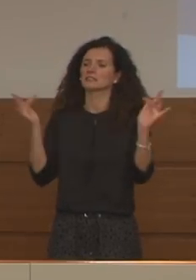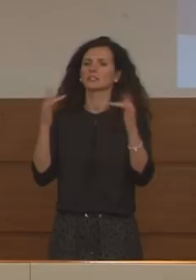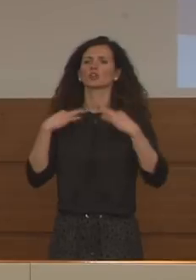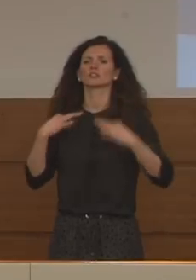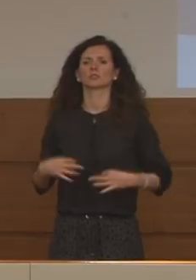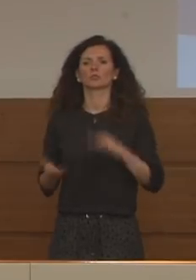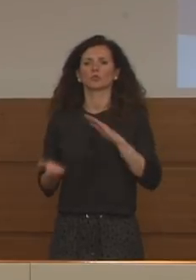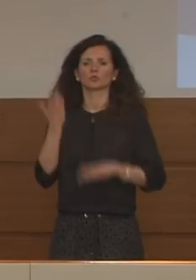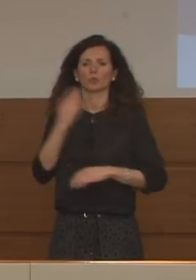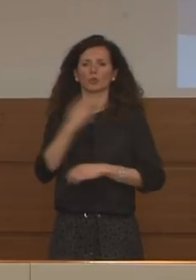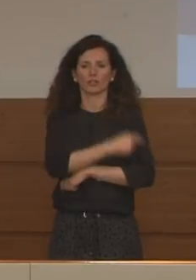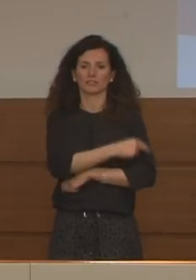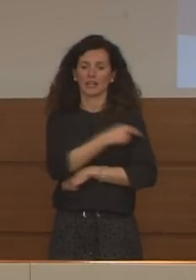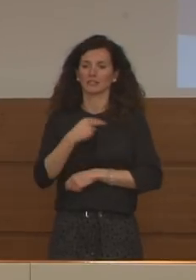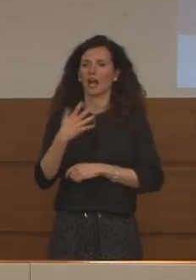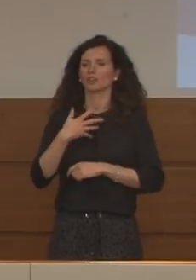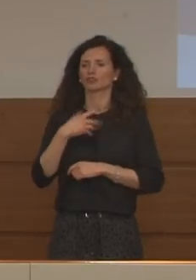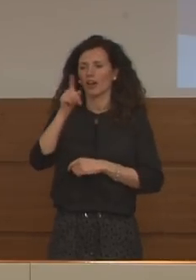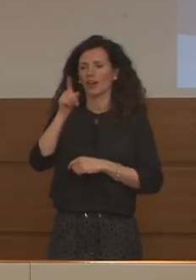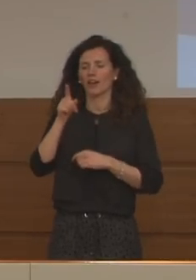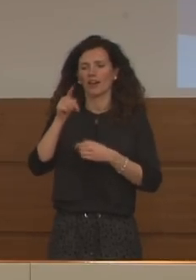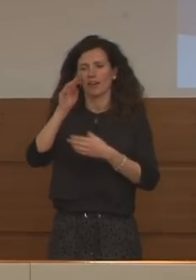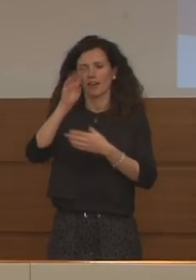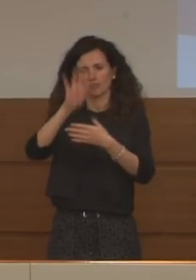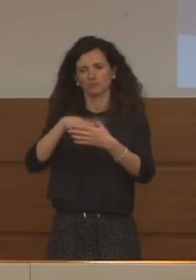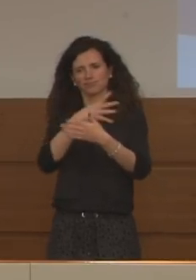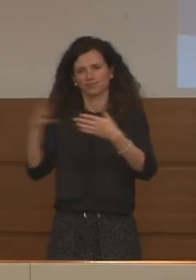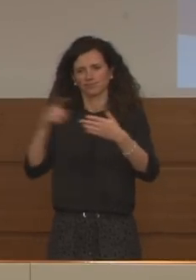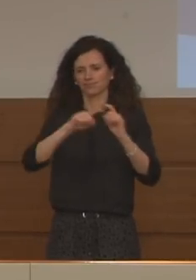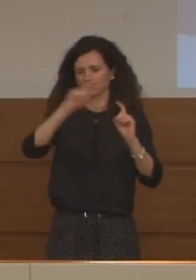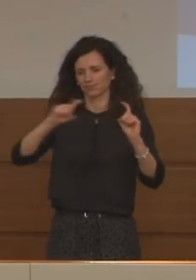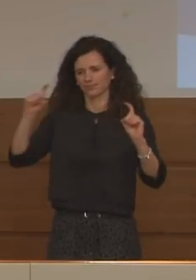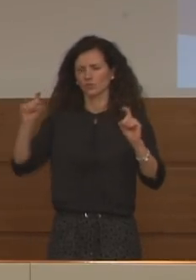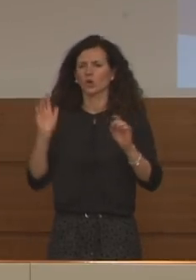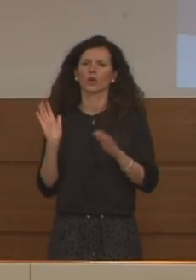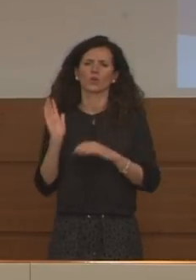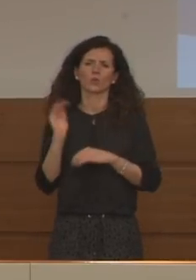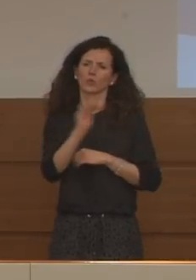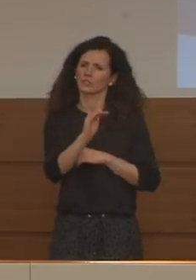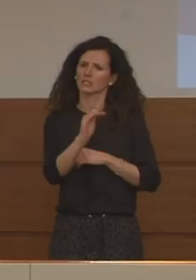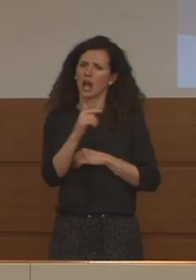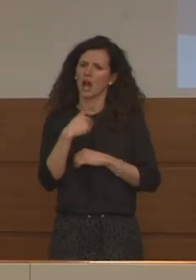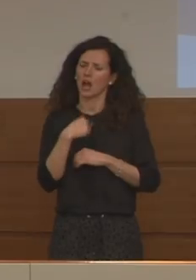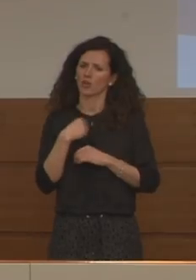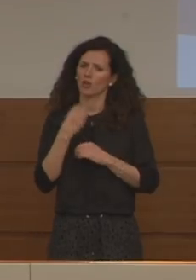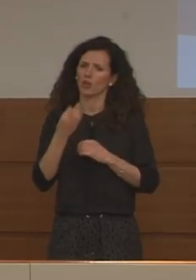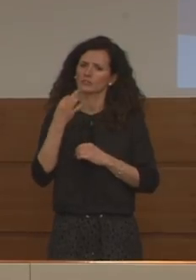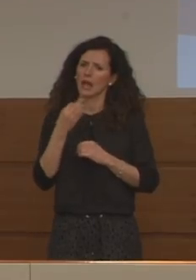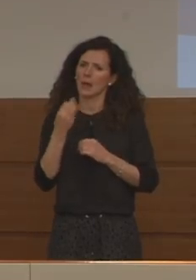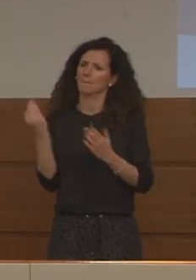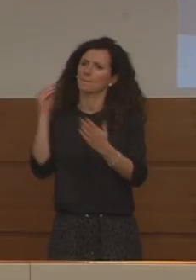anche l'infografica che produciamo quotidianamente e che fa una sintesi un